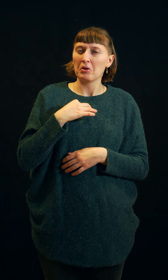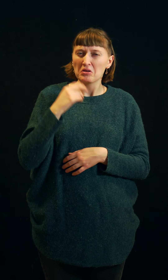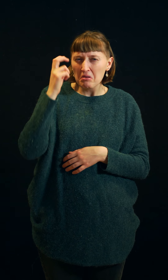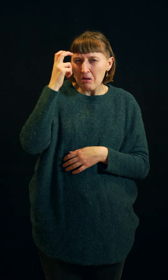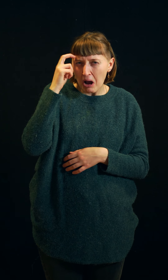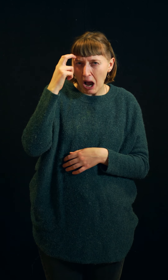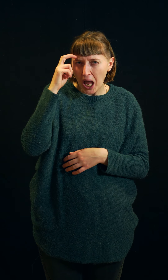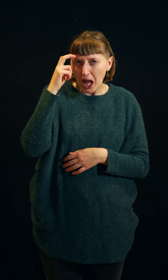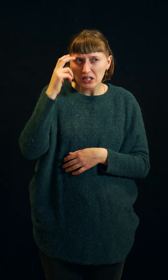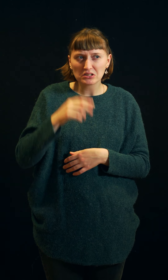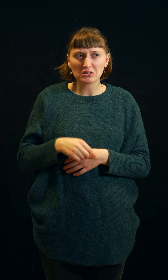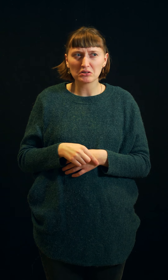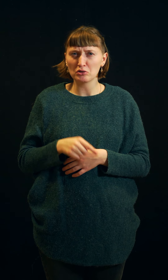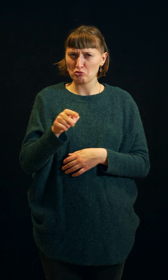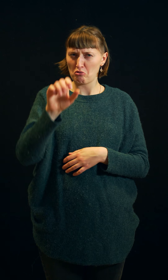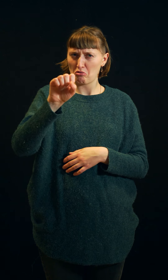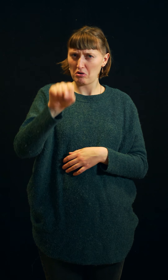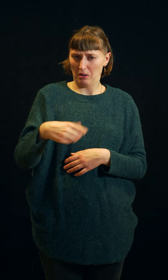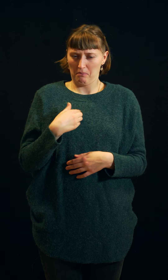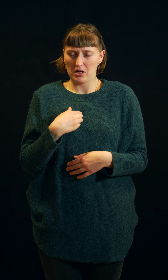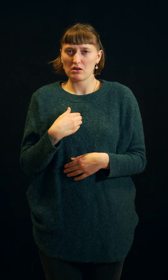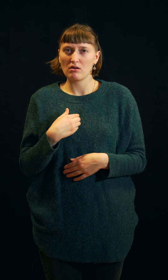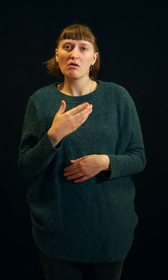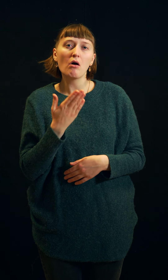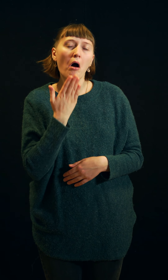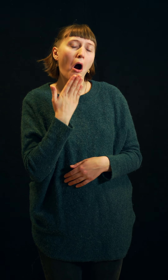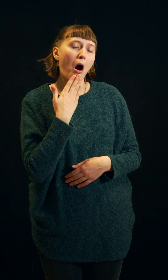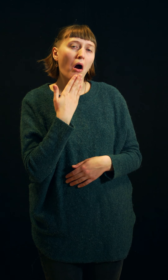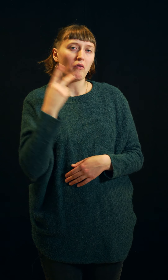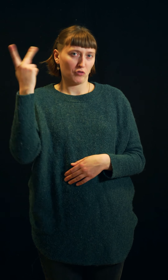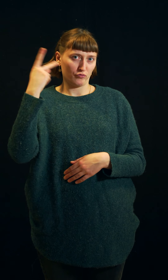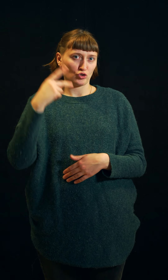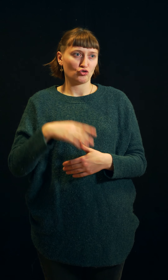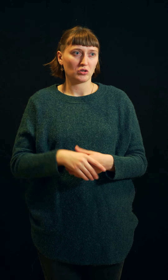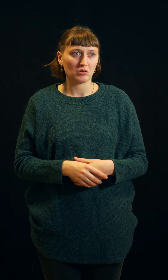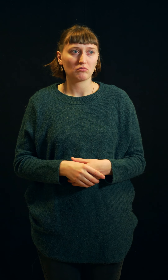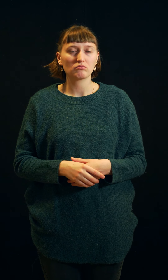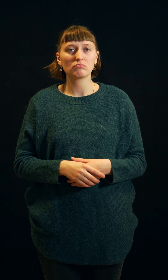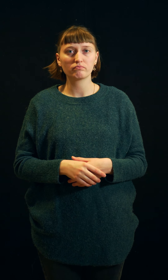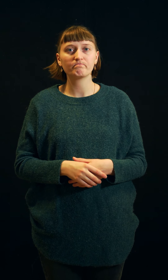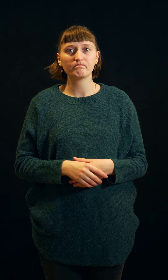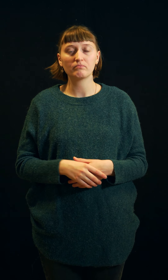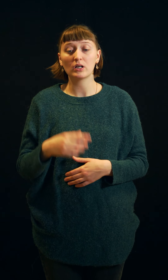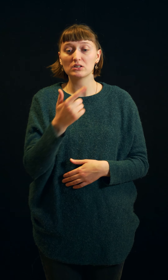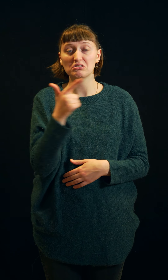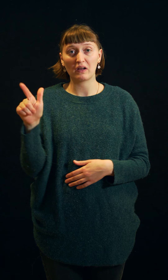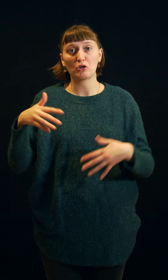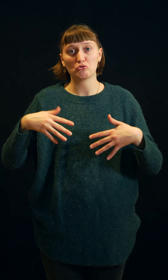Du machst das mit einer Leichtigkeit, die mir ein Rätsel ist.